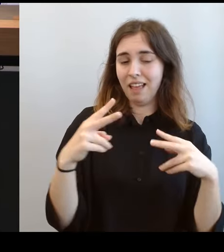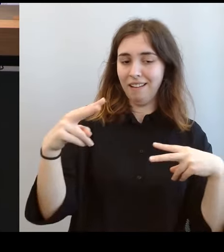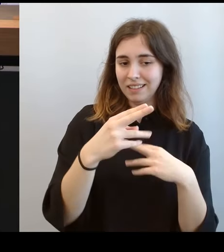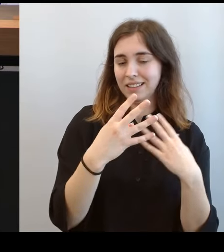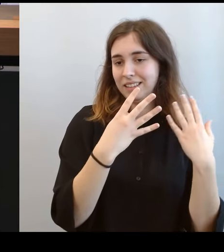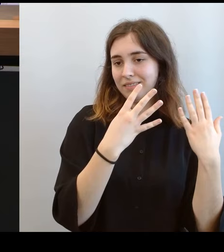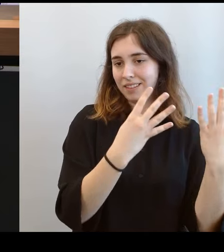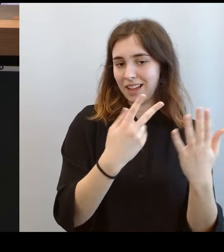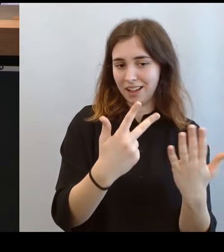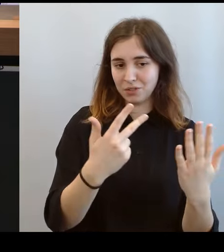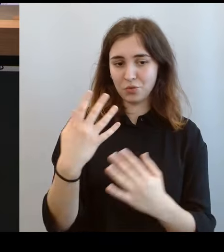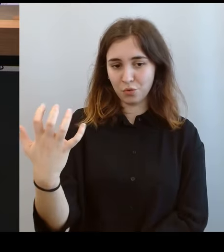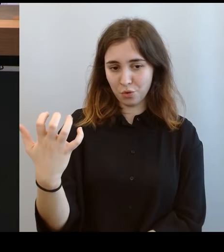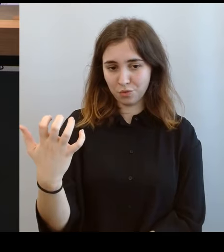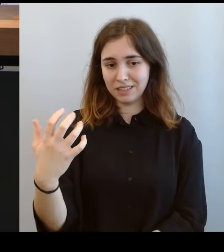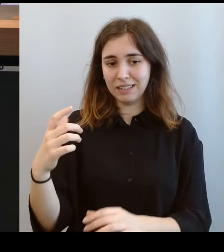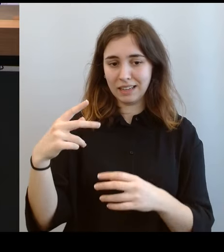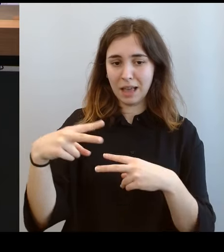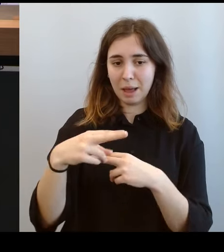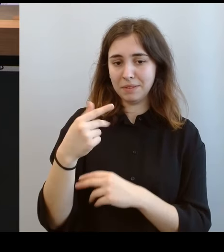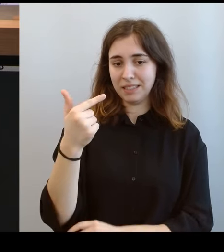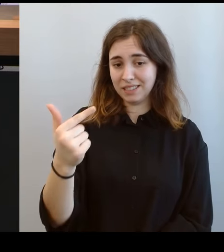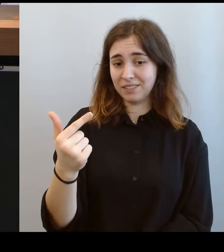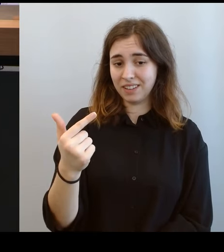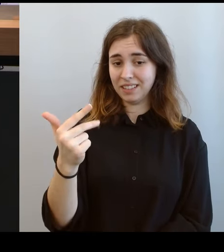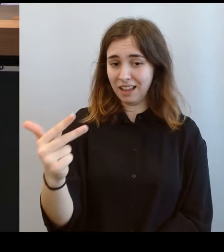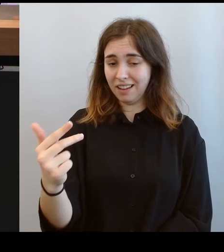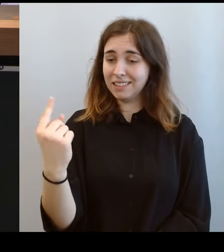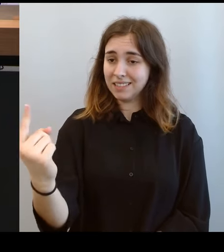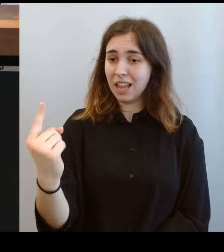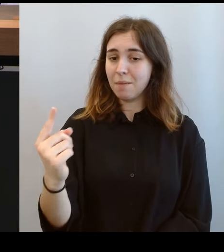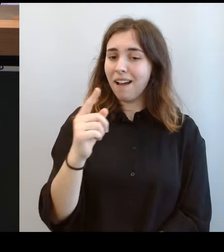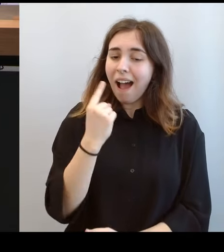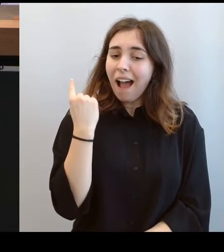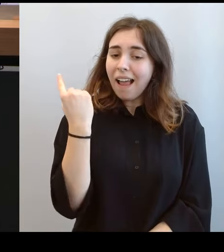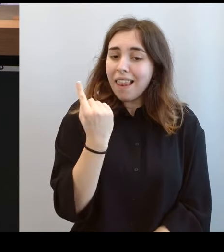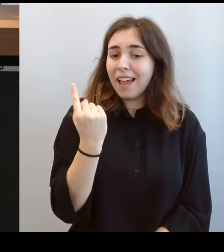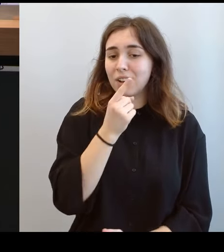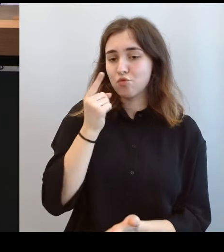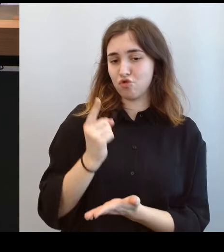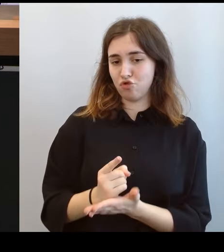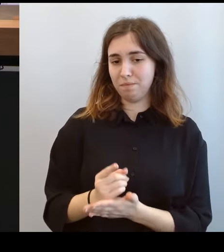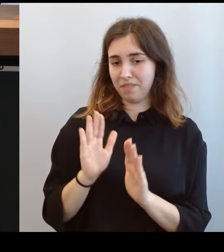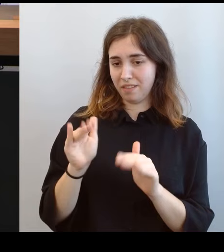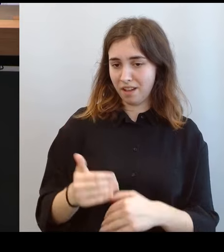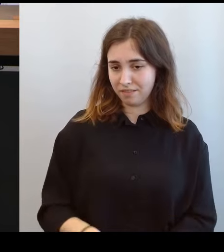die Richtlinien der Regierungspolitik und überwachen nur Sie allein deren Einhaltung.